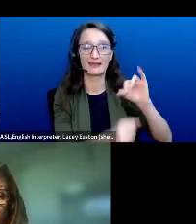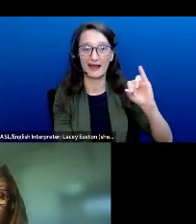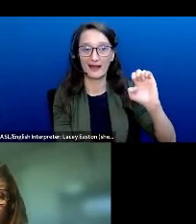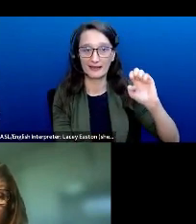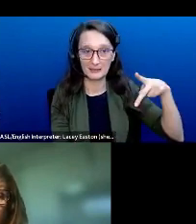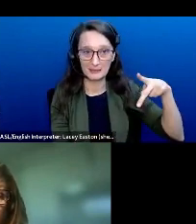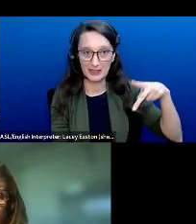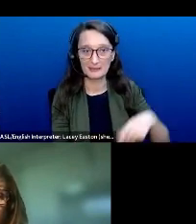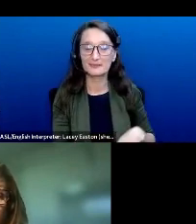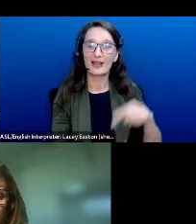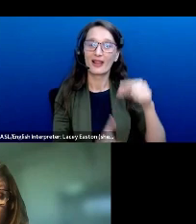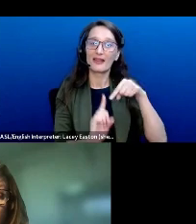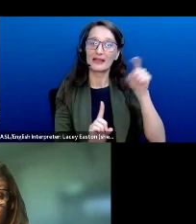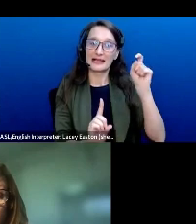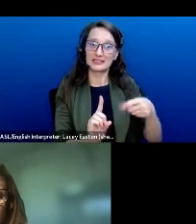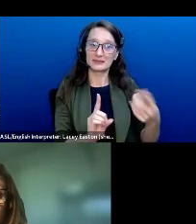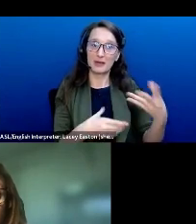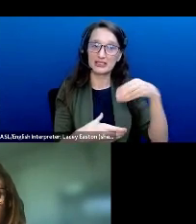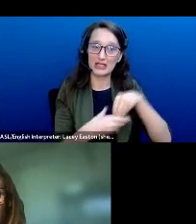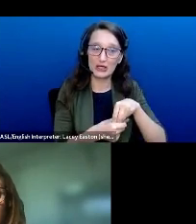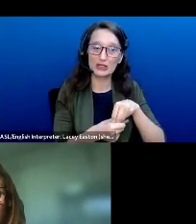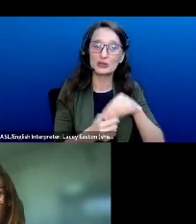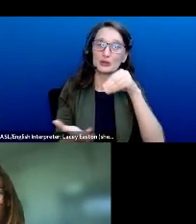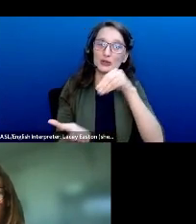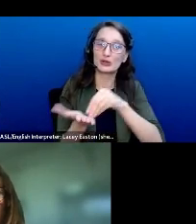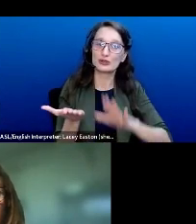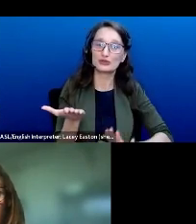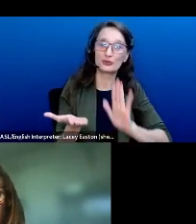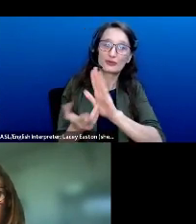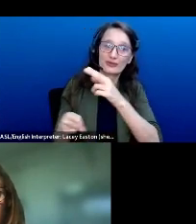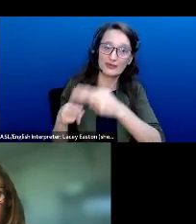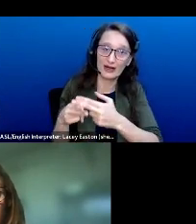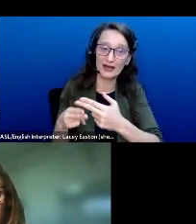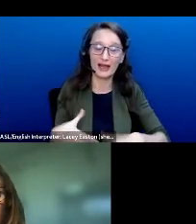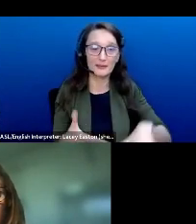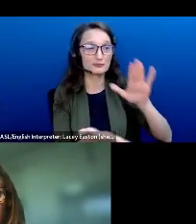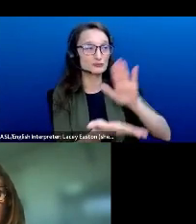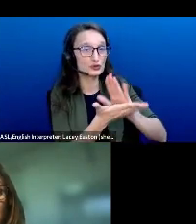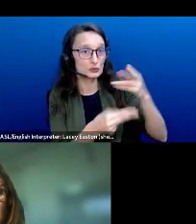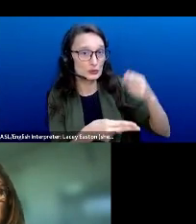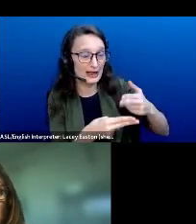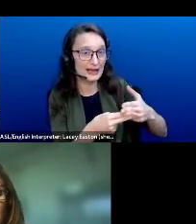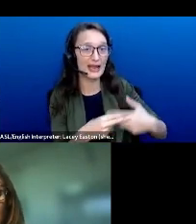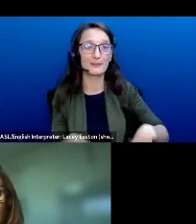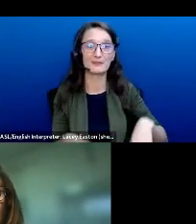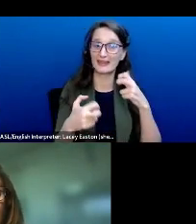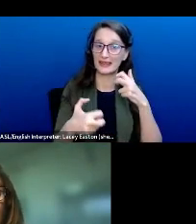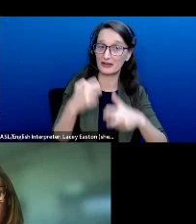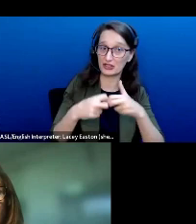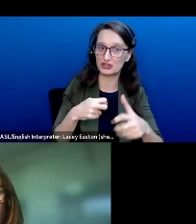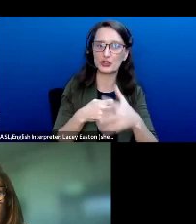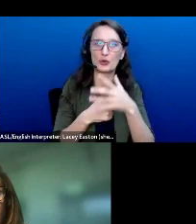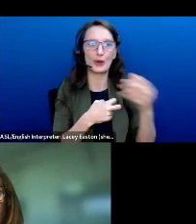esto debe incluir el nombre del estudiante la escuela el problema y la resolución que busca que